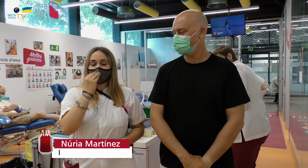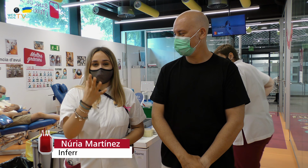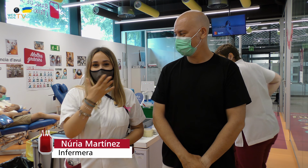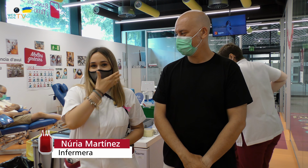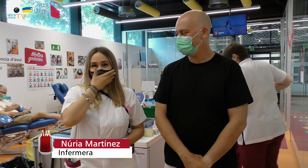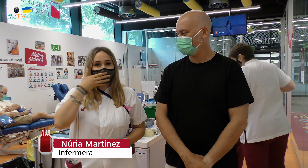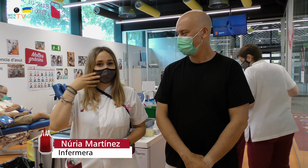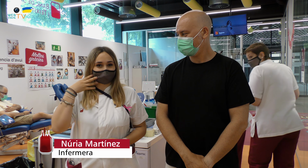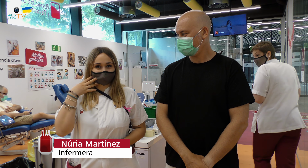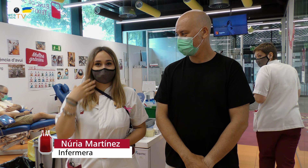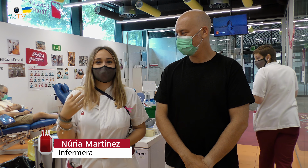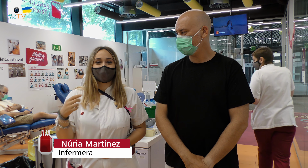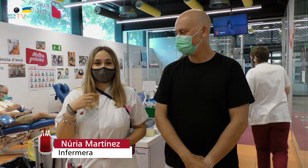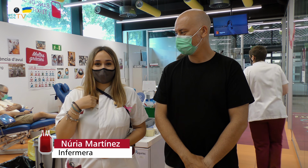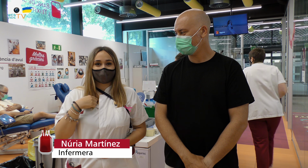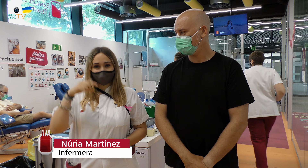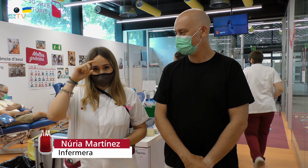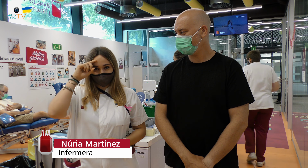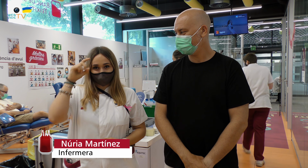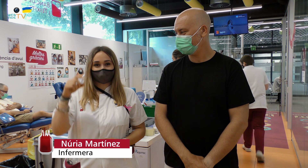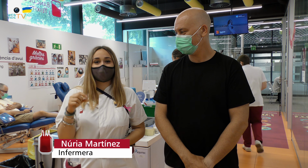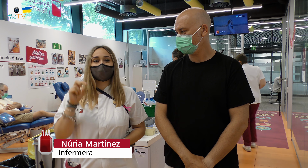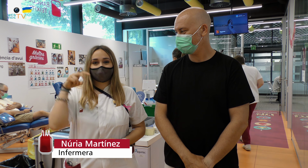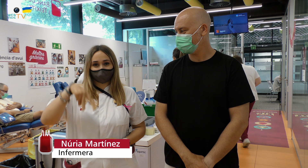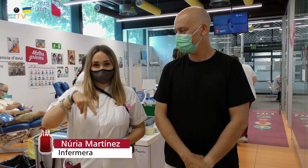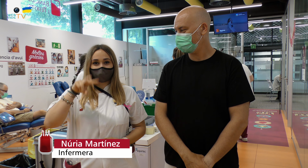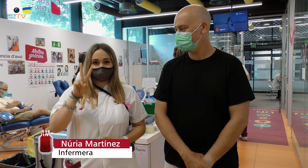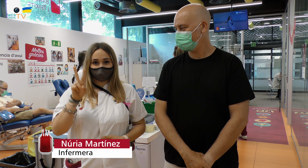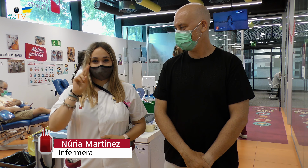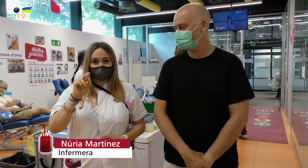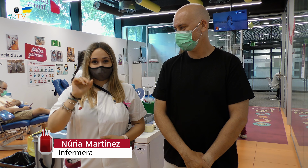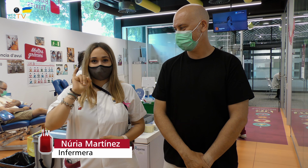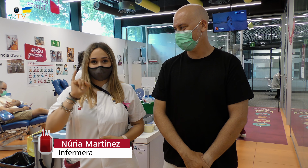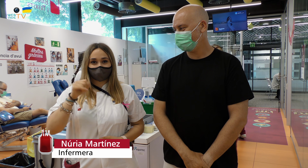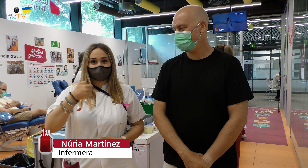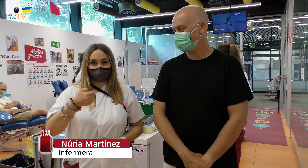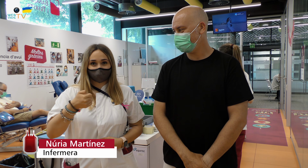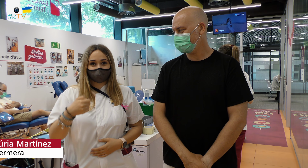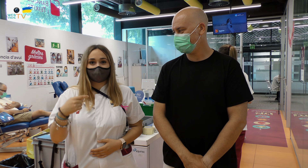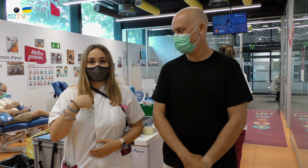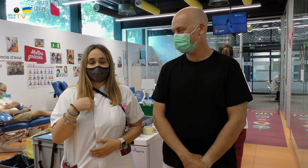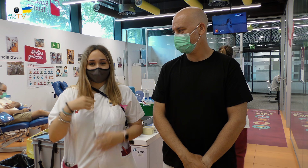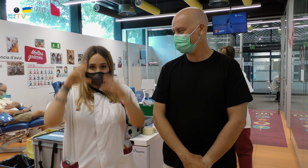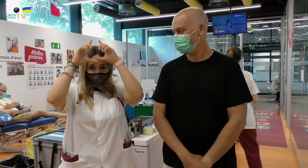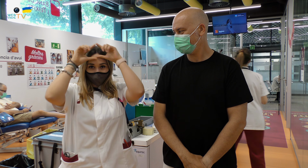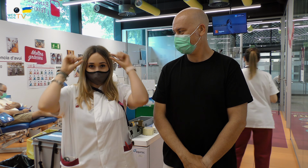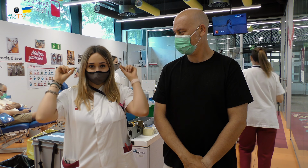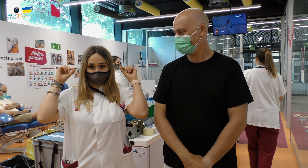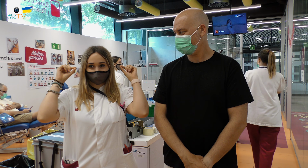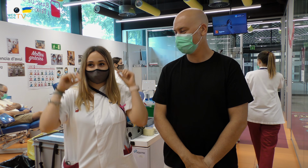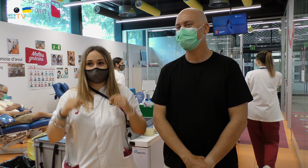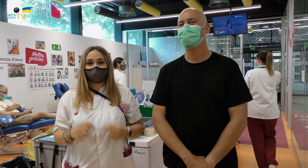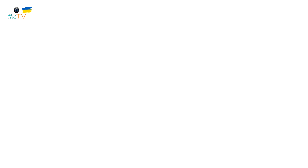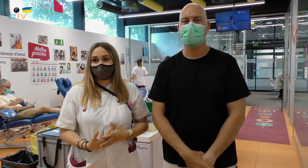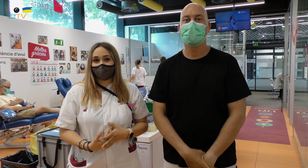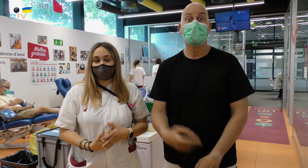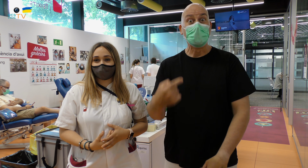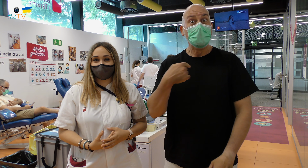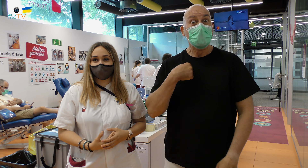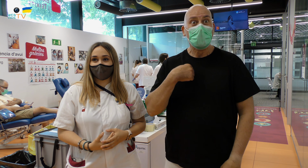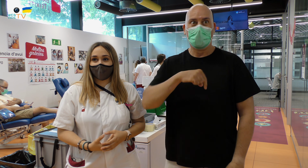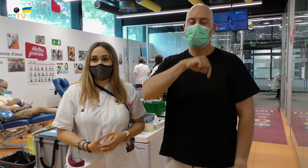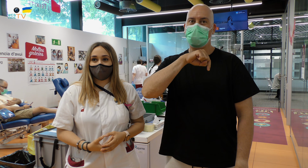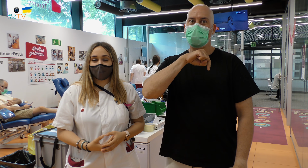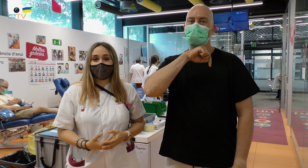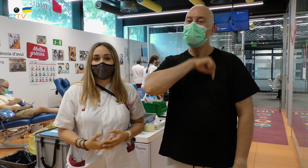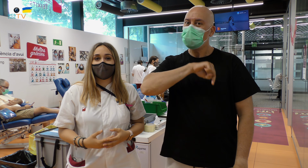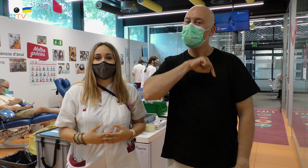Bona tarda, em dic Nuria i soc infermera. M'he sentit bastant bé.